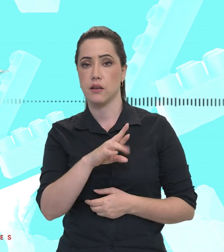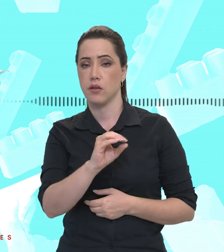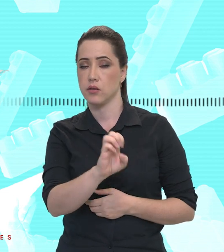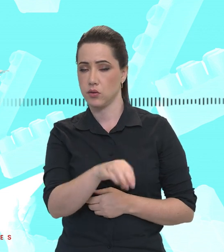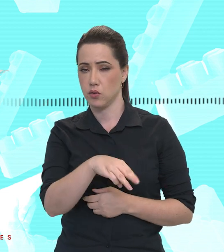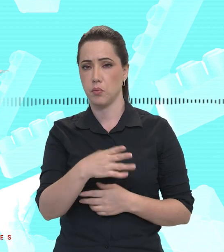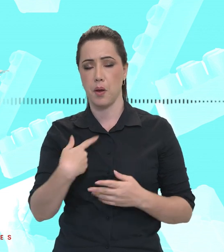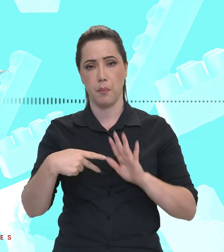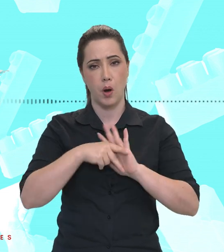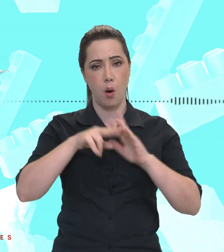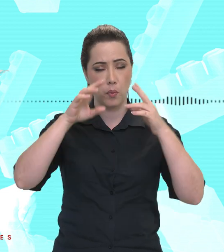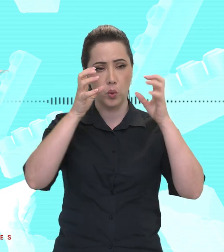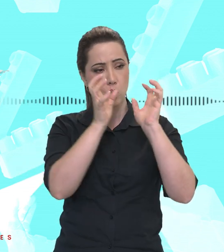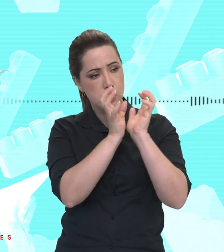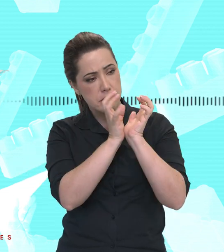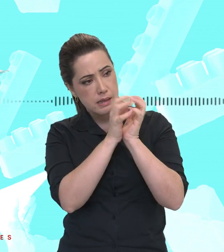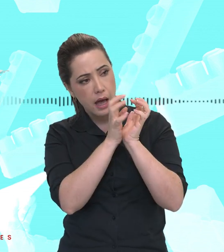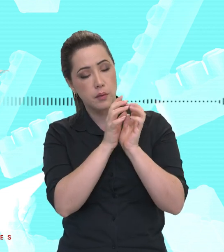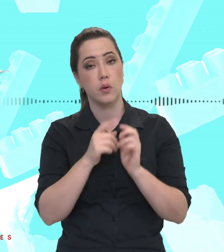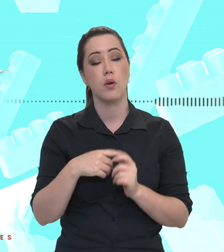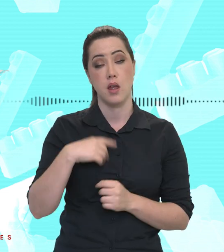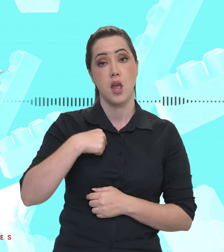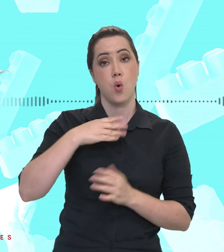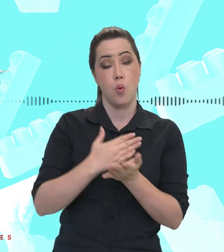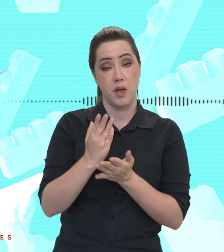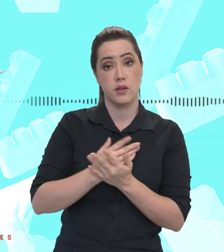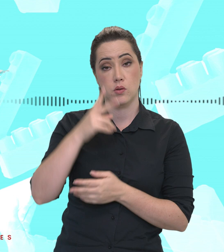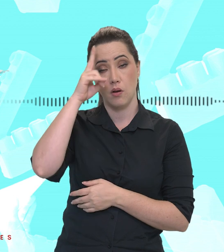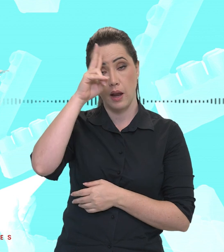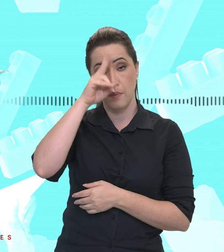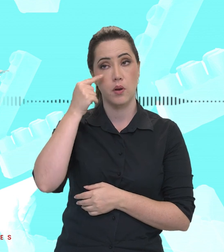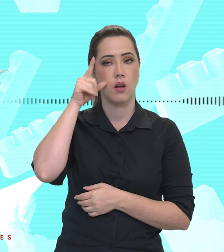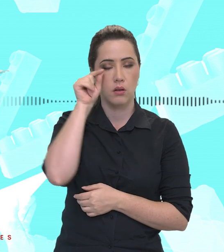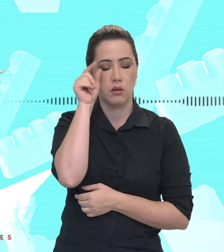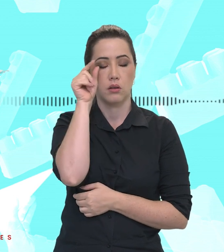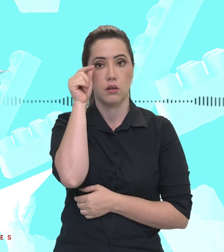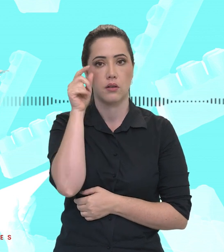eu lembro que eu piscava muito, aí depois fazia barulho com a boca, umas coisinhas assim,